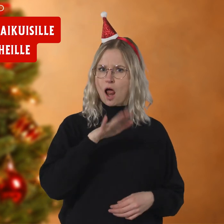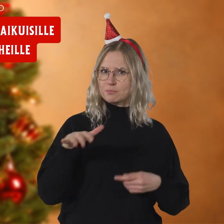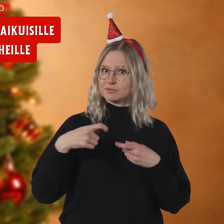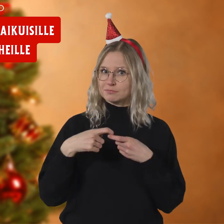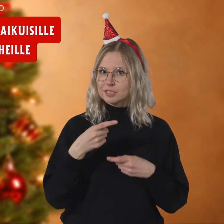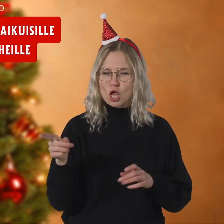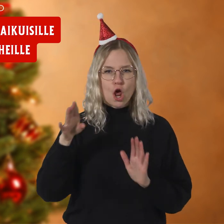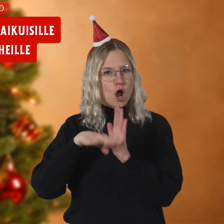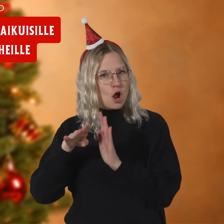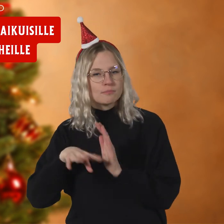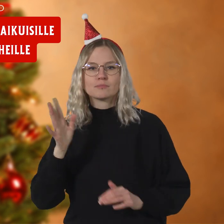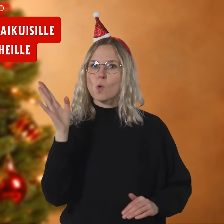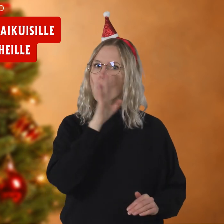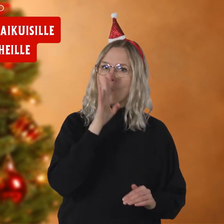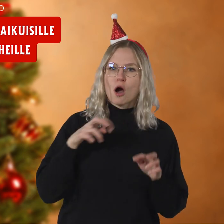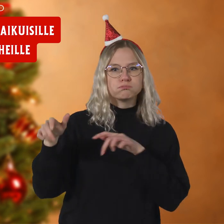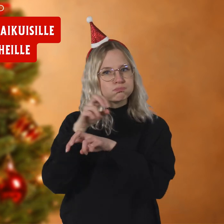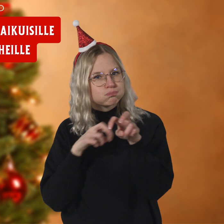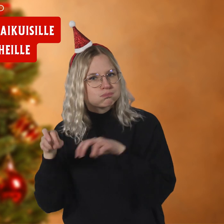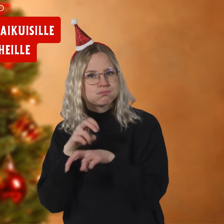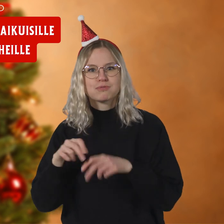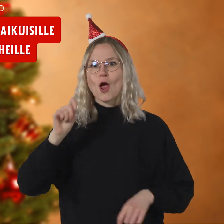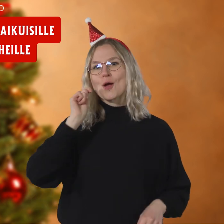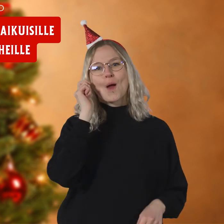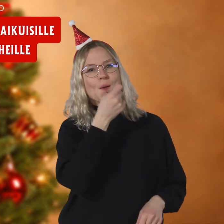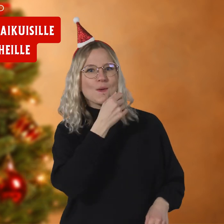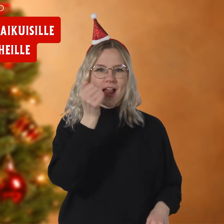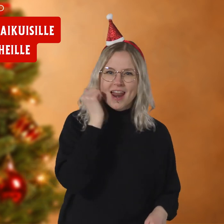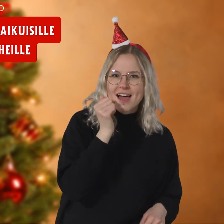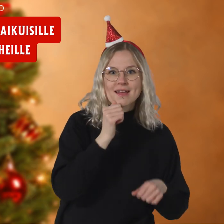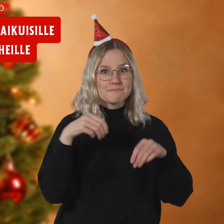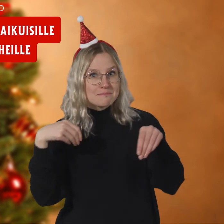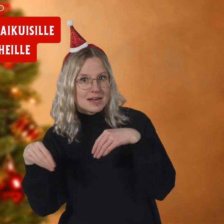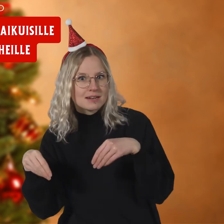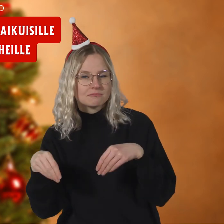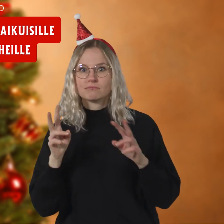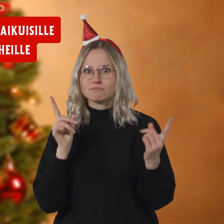Lomaohjelmassa on mm. ulkoilua, jouluaiheisia leikkejä ja -pelejä, -